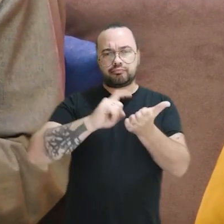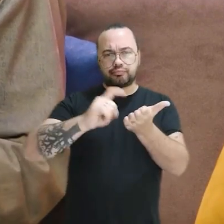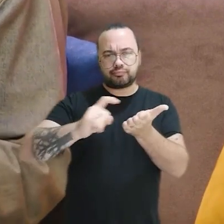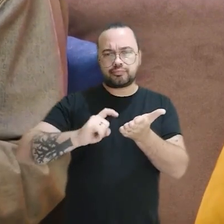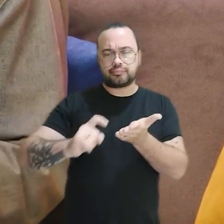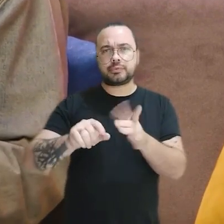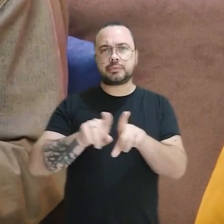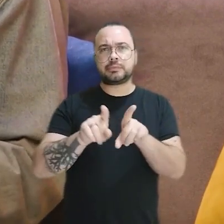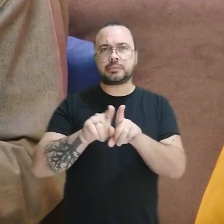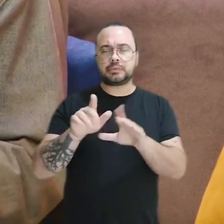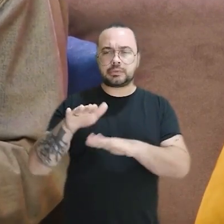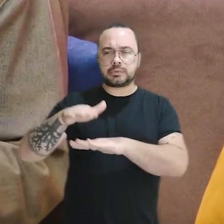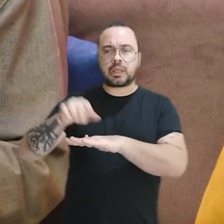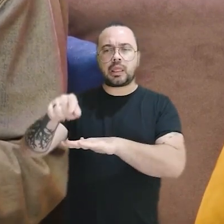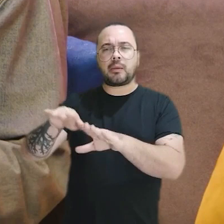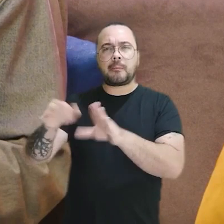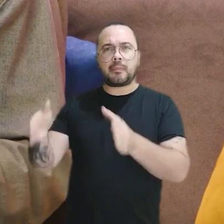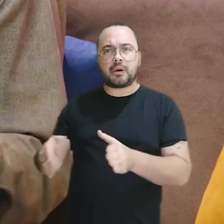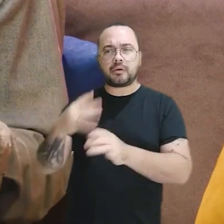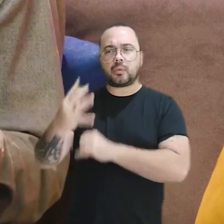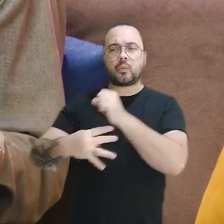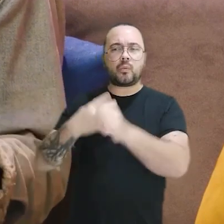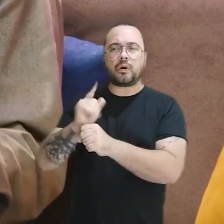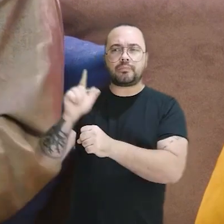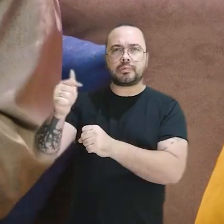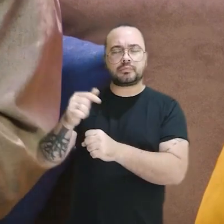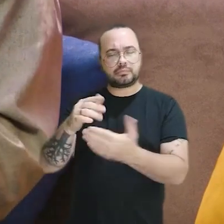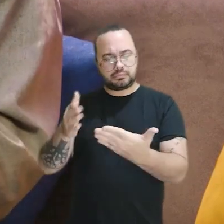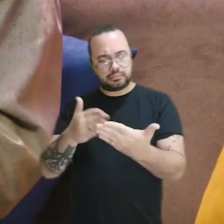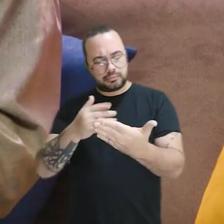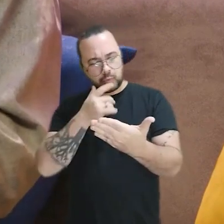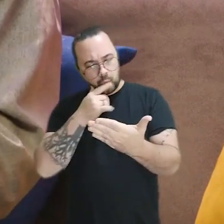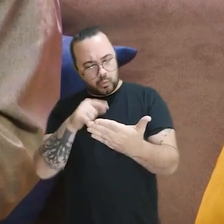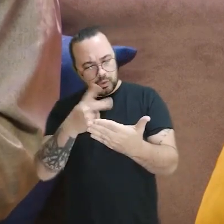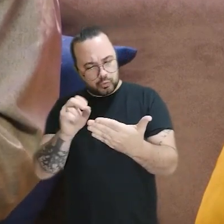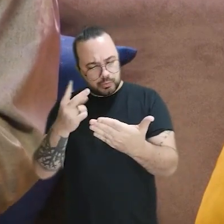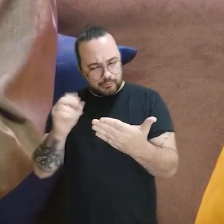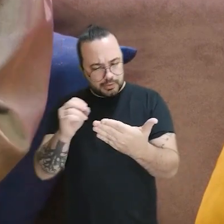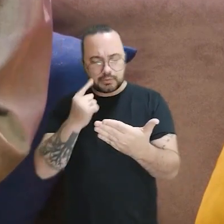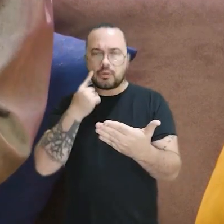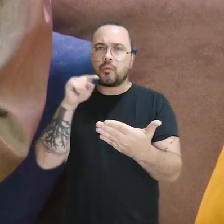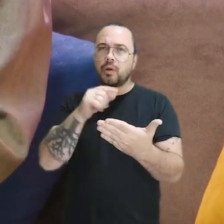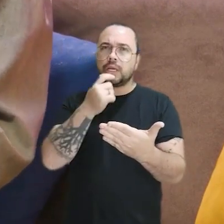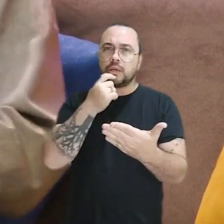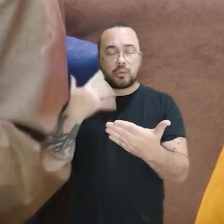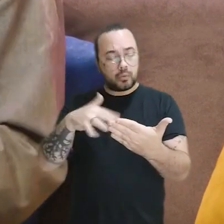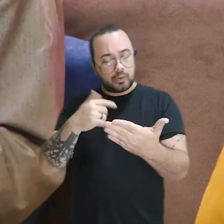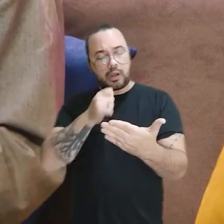pra tá numa mesa de centro daqui a quatro anos, Você olhar e falar, "Caraca, velho! Isso aqui é de 2020, vamos ver. Porra, ainda tá engraçado".